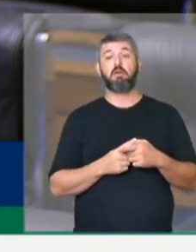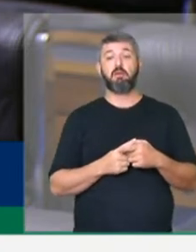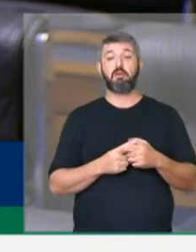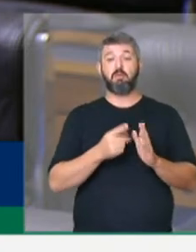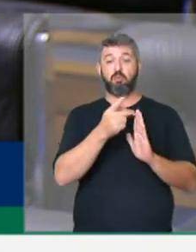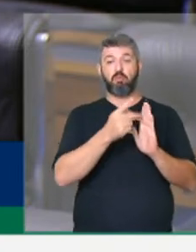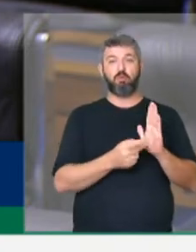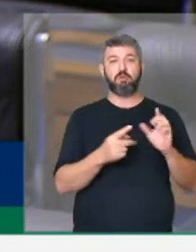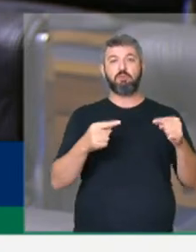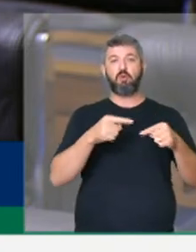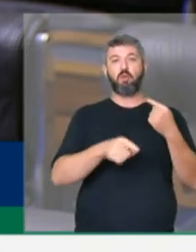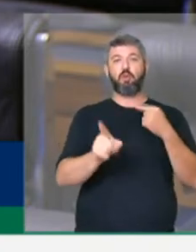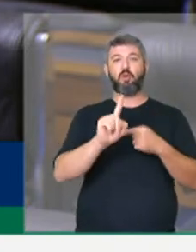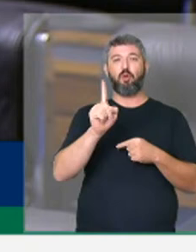É SÓ FINANCEIRA. ELA TAMBÉM PODE SE DAR POR NÃO TER